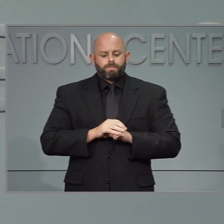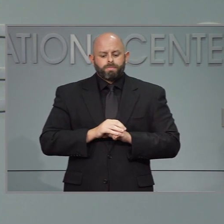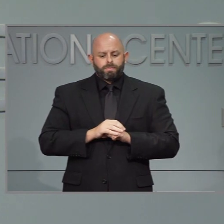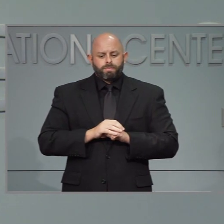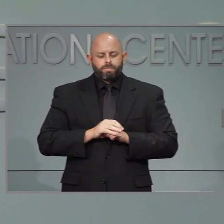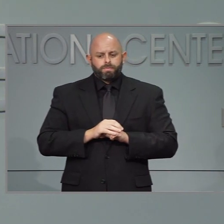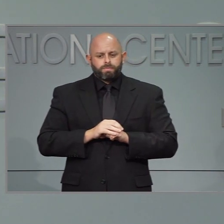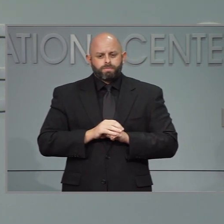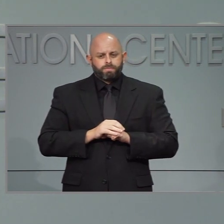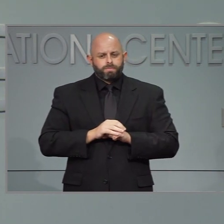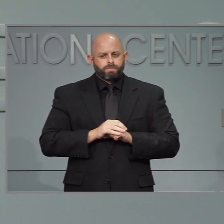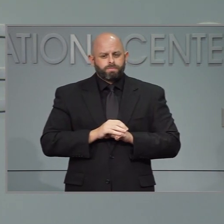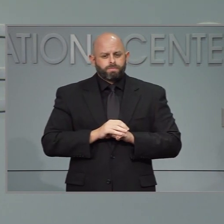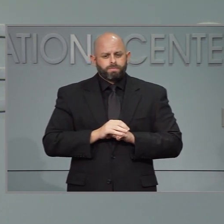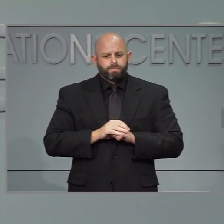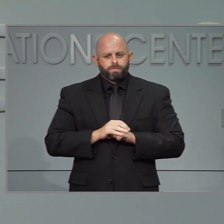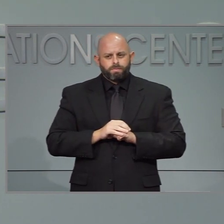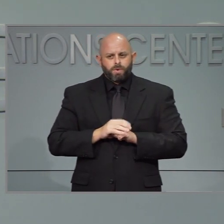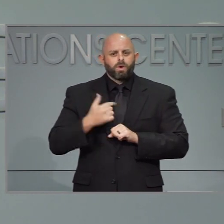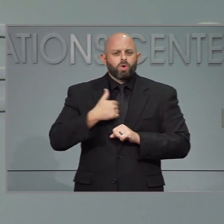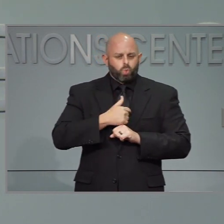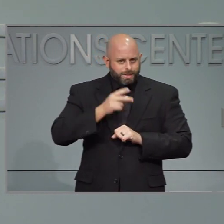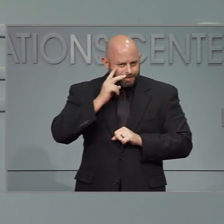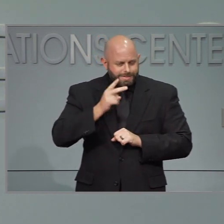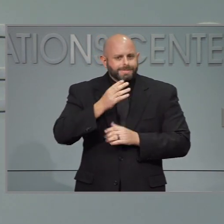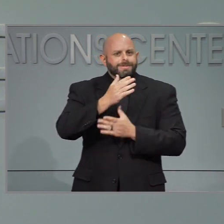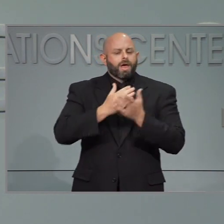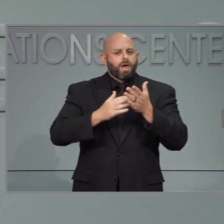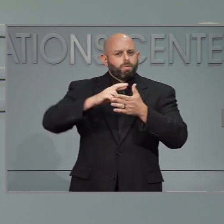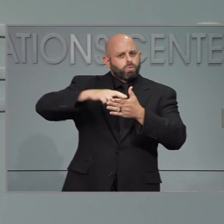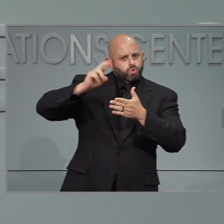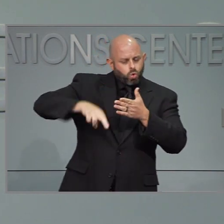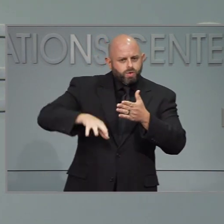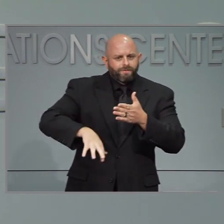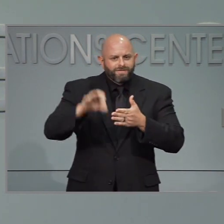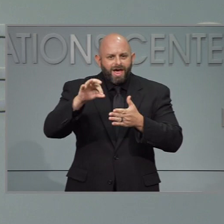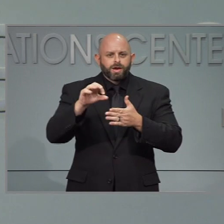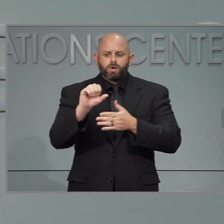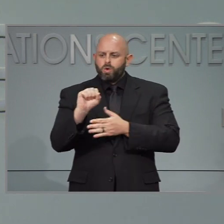Y puede darnos un nos puede dar un ejemplo de cómo están y